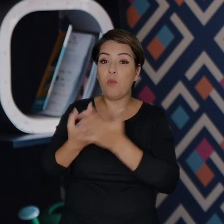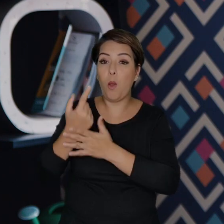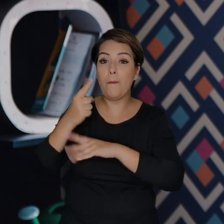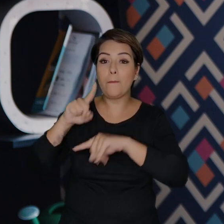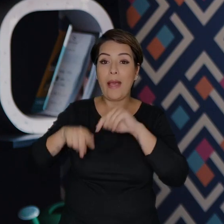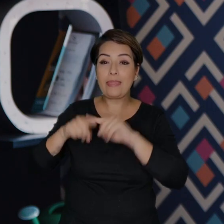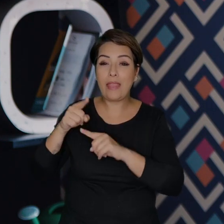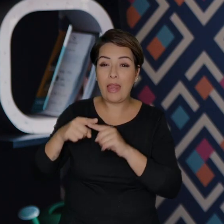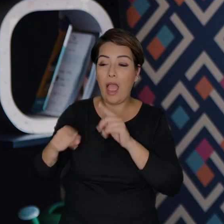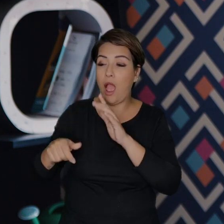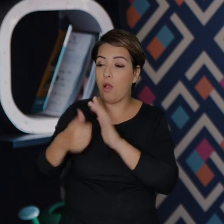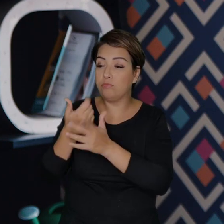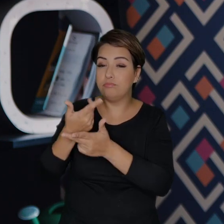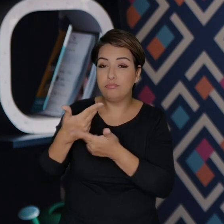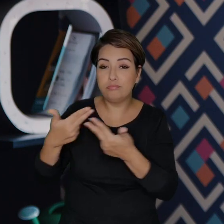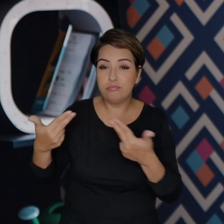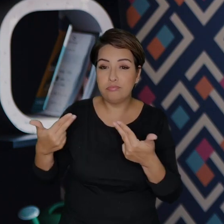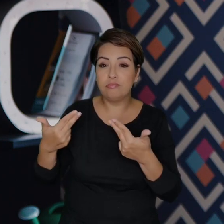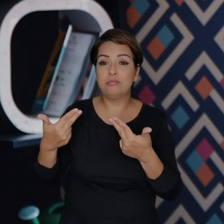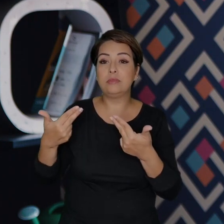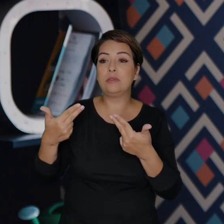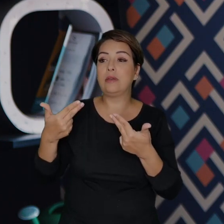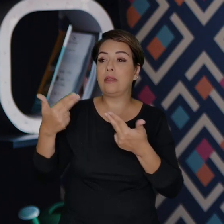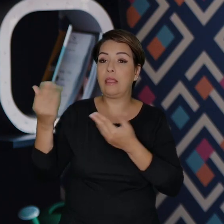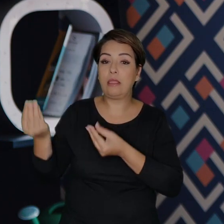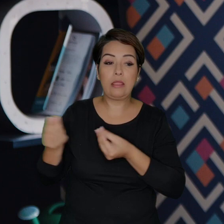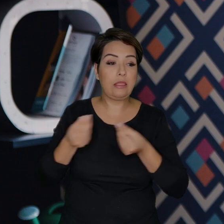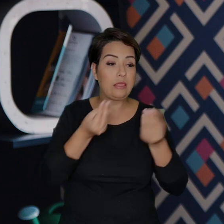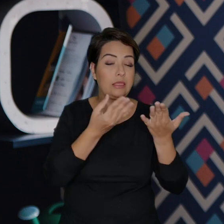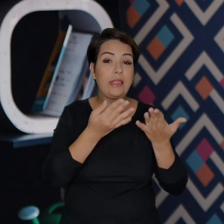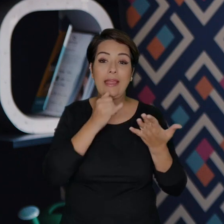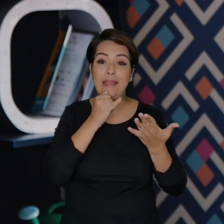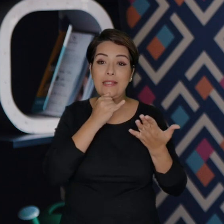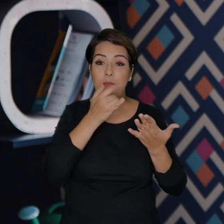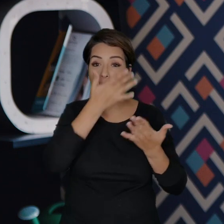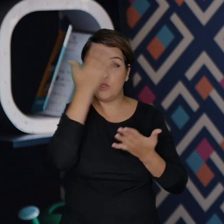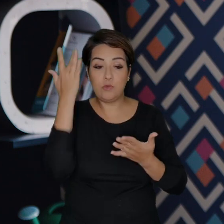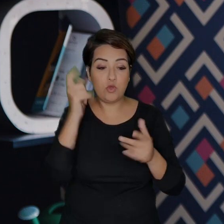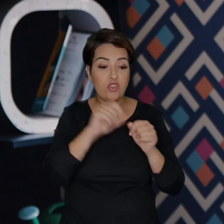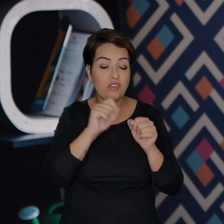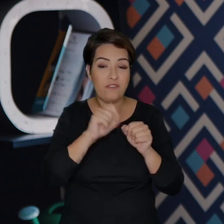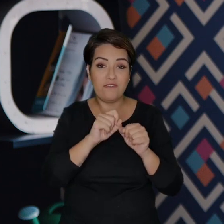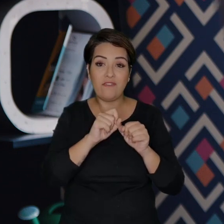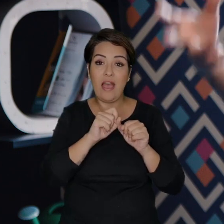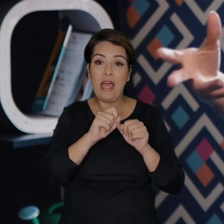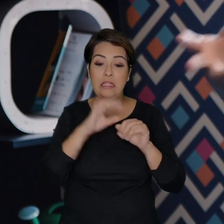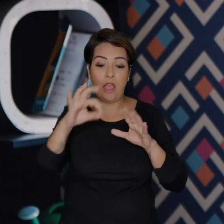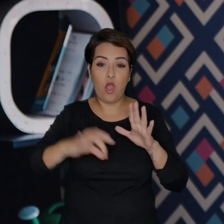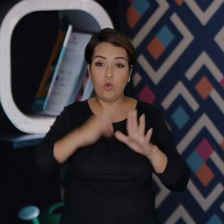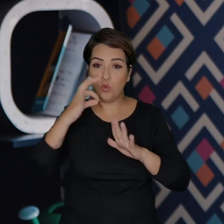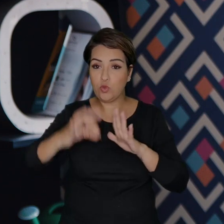em que condições a sua matéria prima é extraída, ou em que condições as costureiras que estão ali